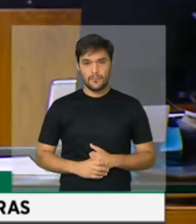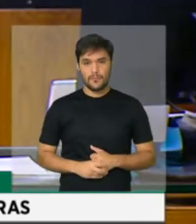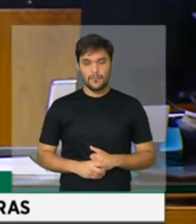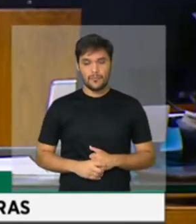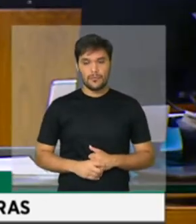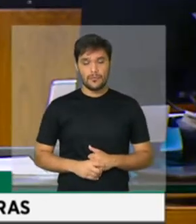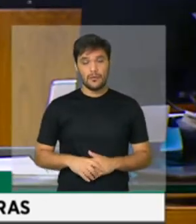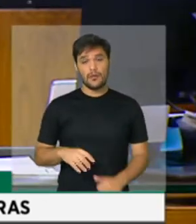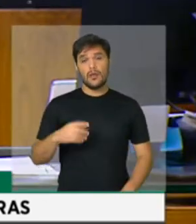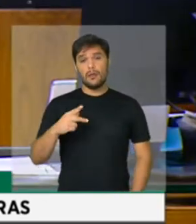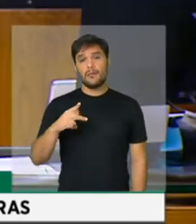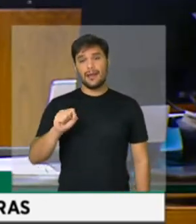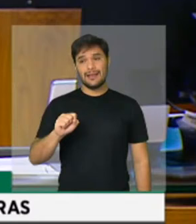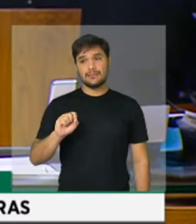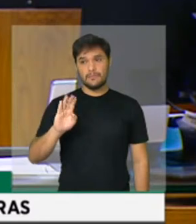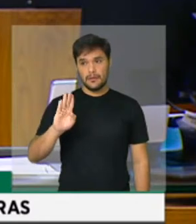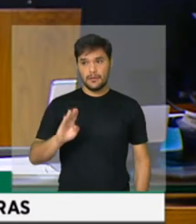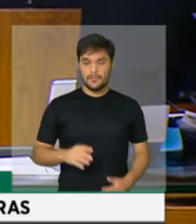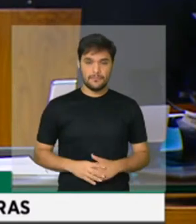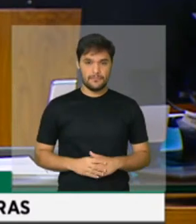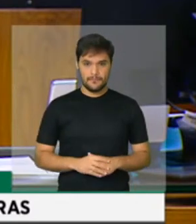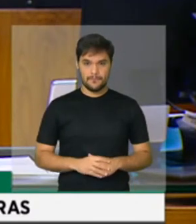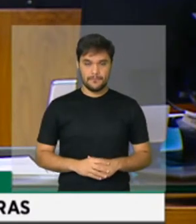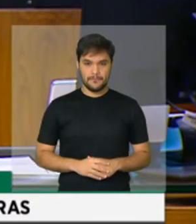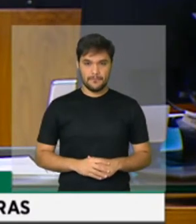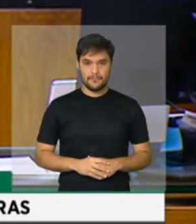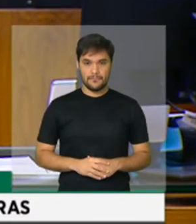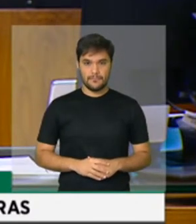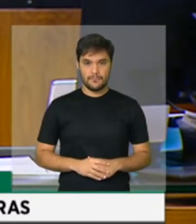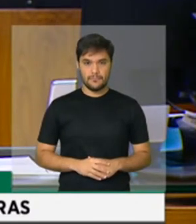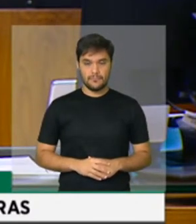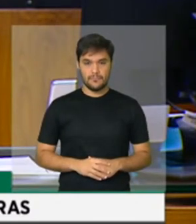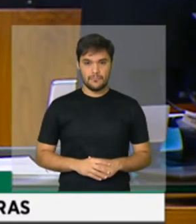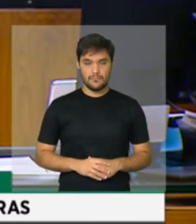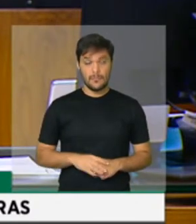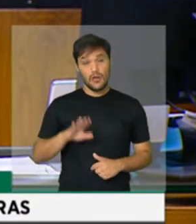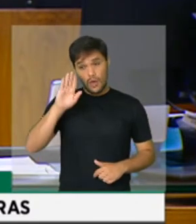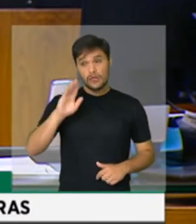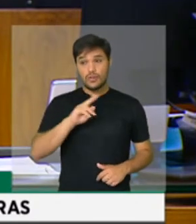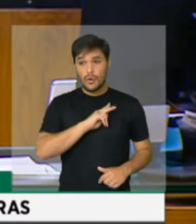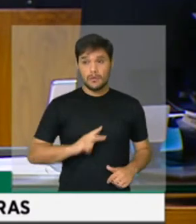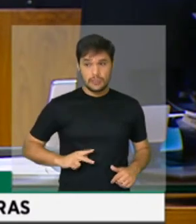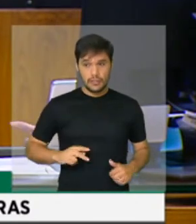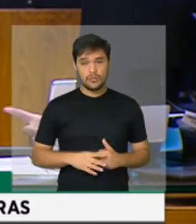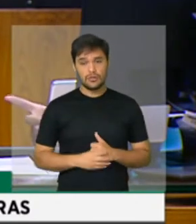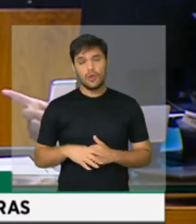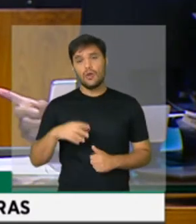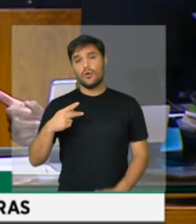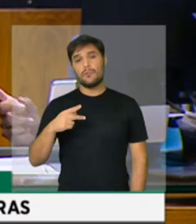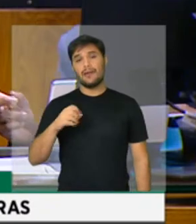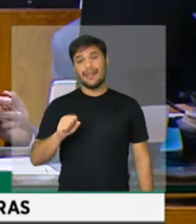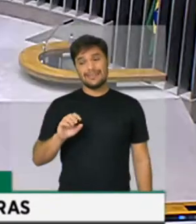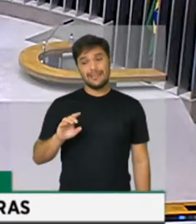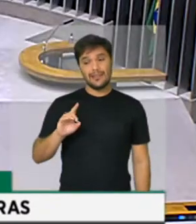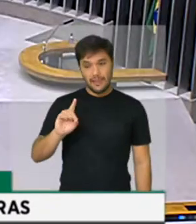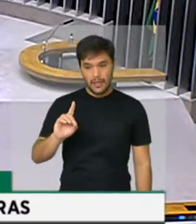TEXTO PELO DEPUTADO EU MAR NASCIMENTO PROGRESSISTAS ORIENTA VOTO NÃO. -- [PRESIDENTE]: COMO ORIENTA PSD? -- [DEPUTADO]: SR.